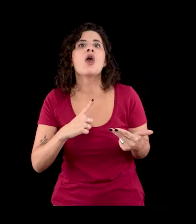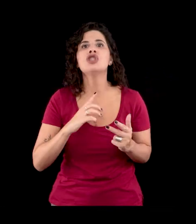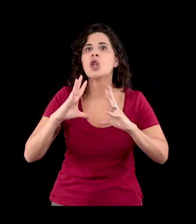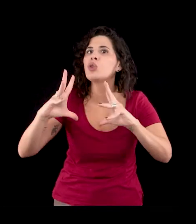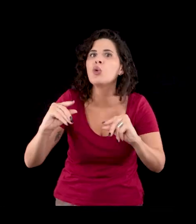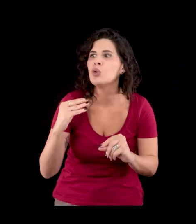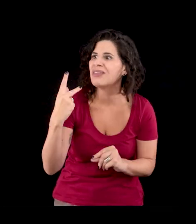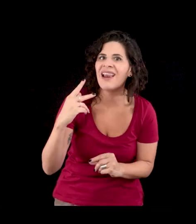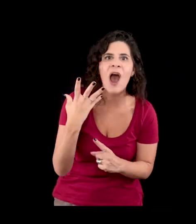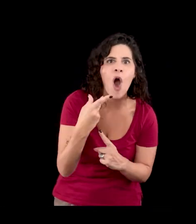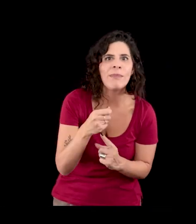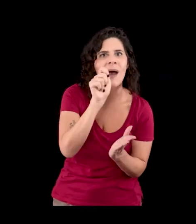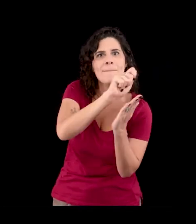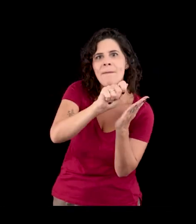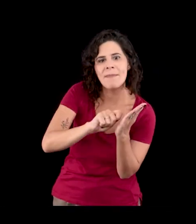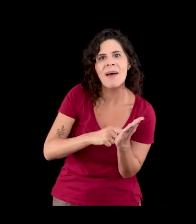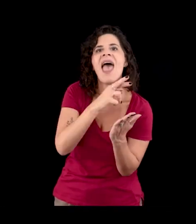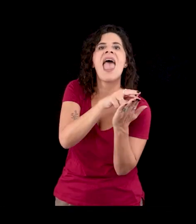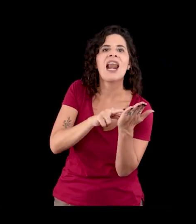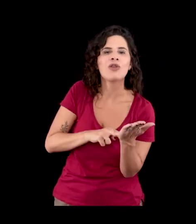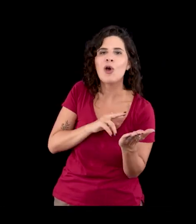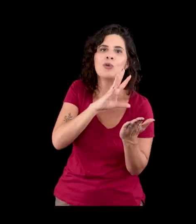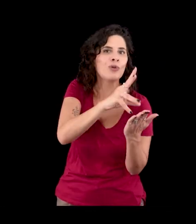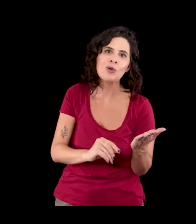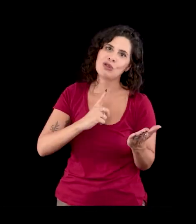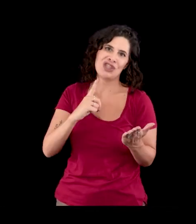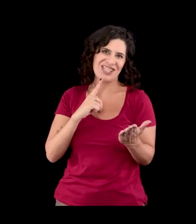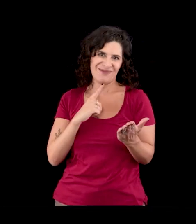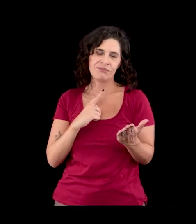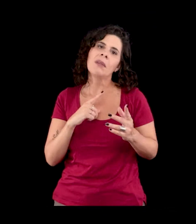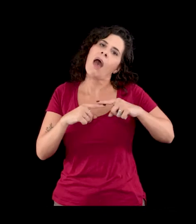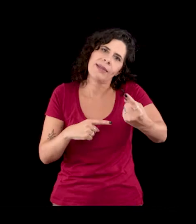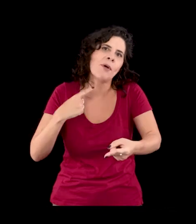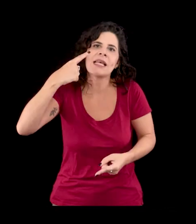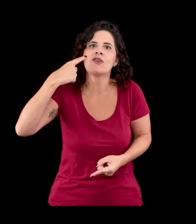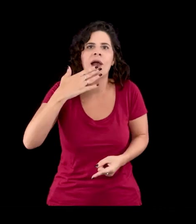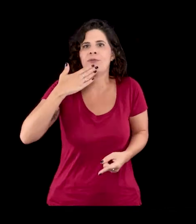que fazia para o Sérgio normalmente das coisas dele, até que os advogados chegaram à conclusão